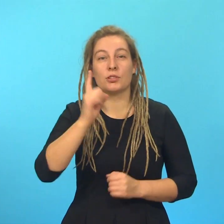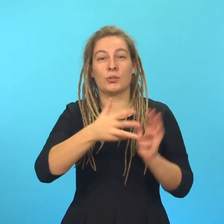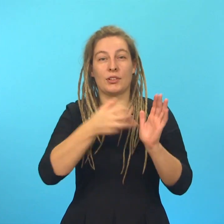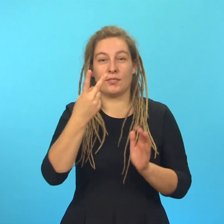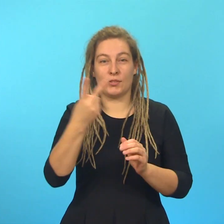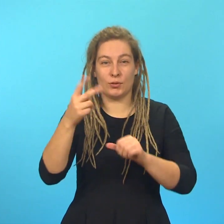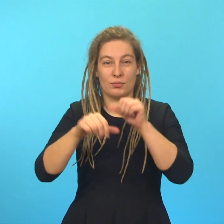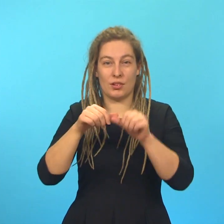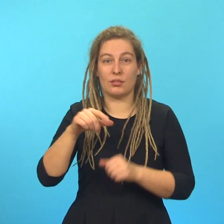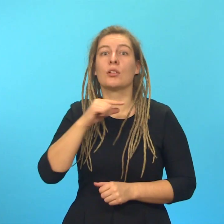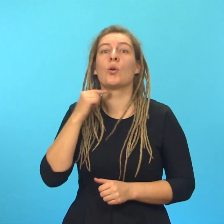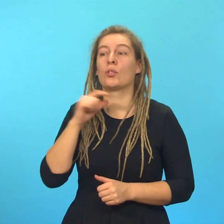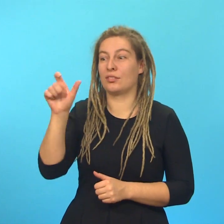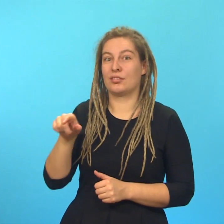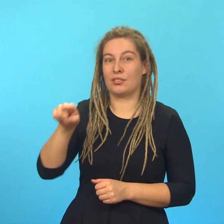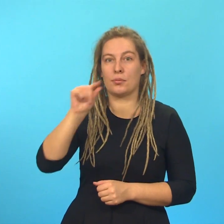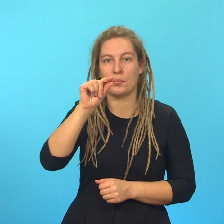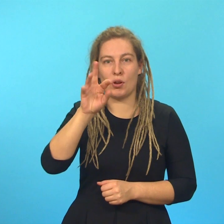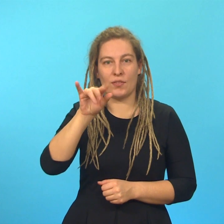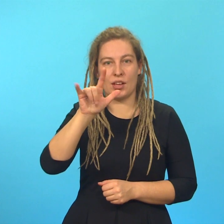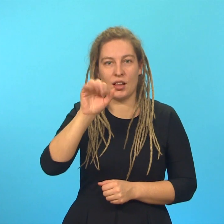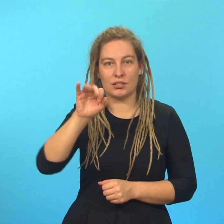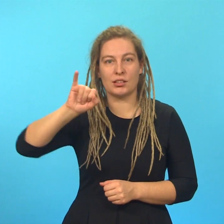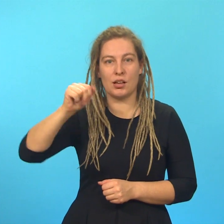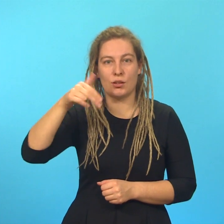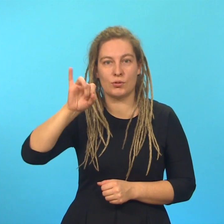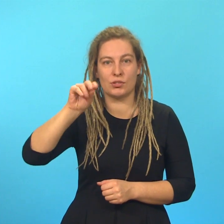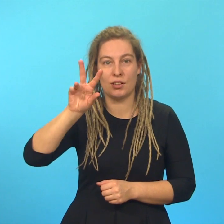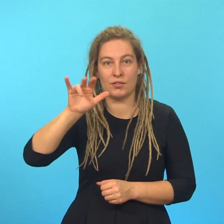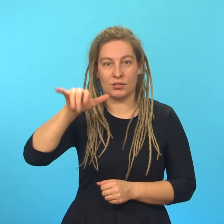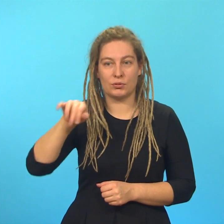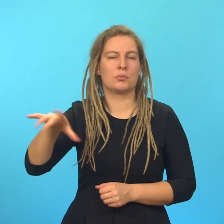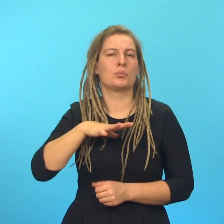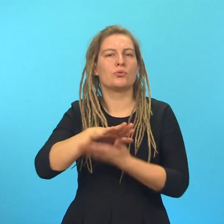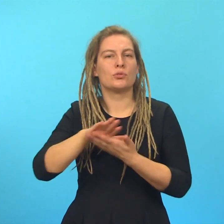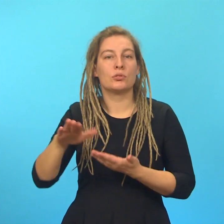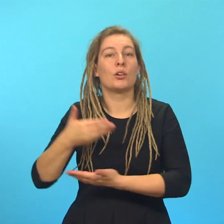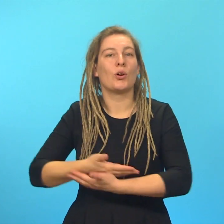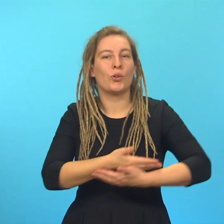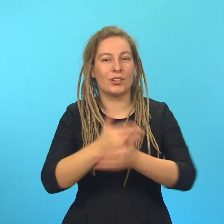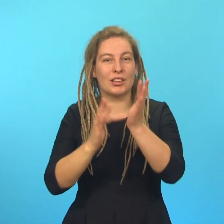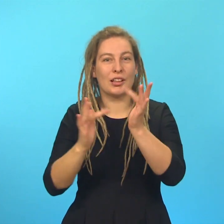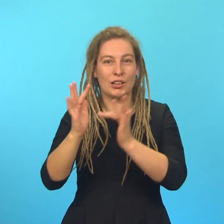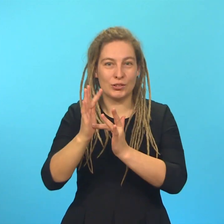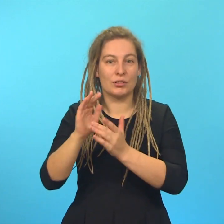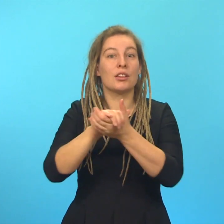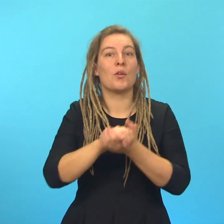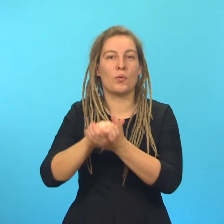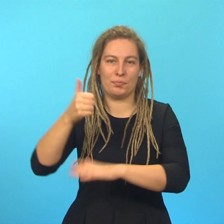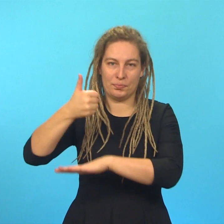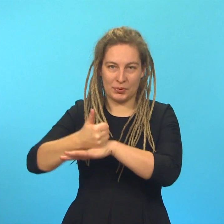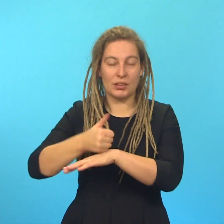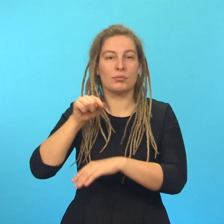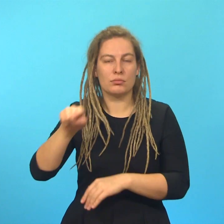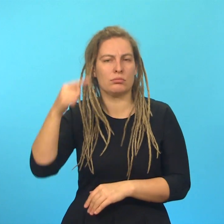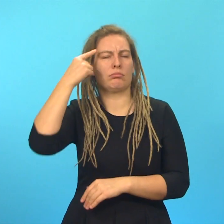1922 m. prelatas Povilas Januševičius – Kūdikėlio Jėzaus draugijos pirmininkas,